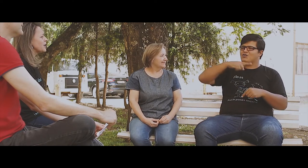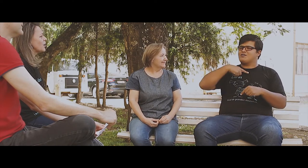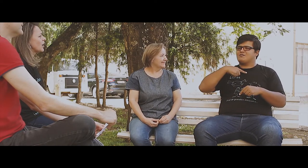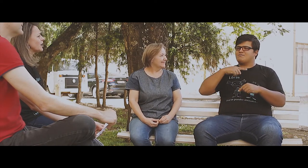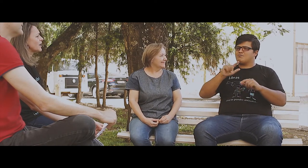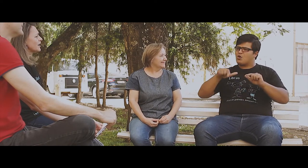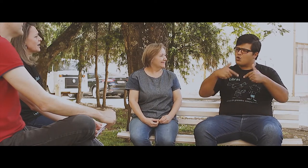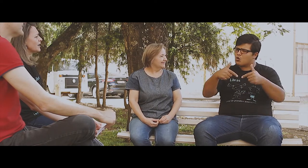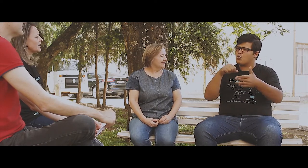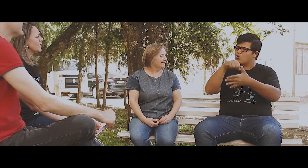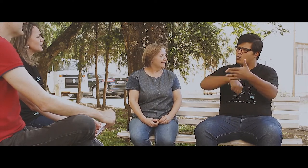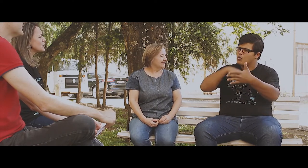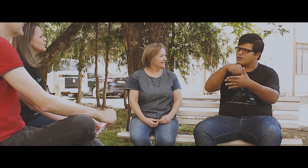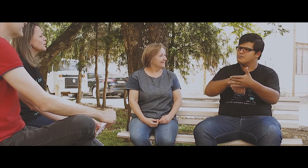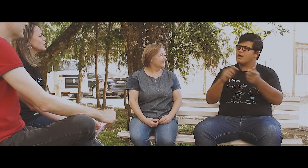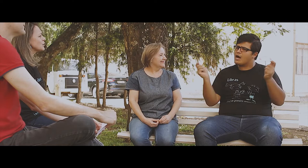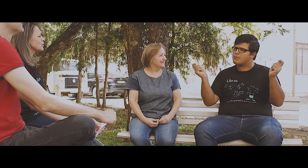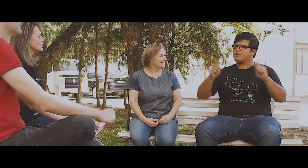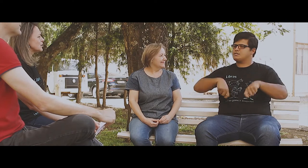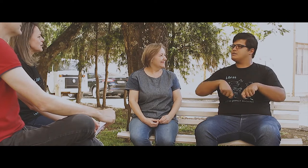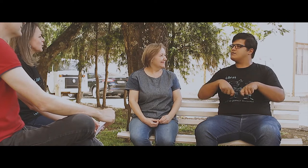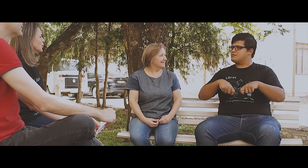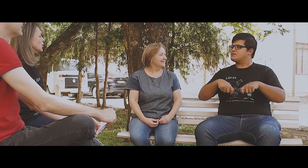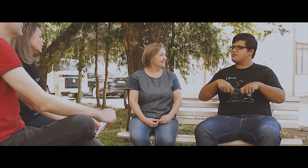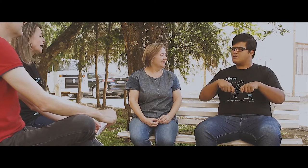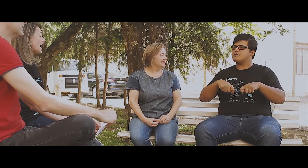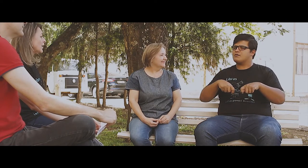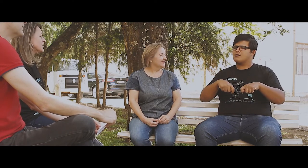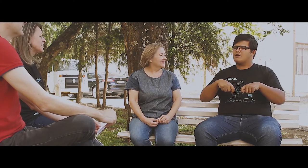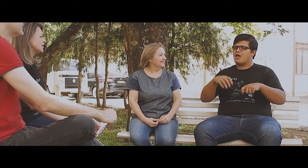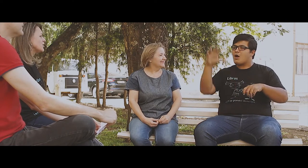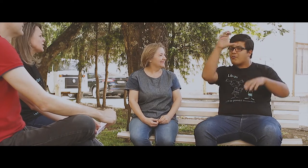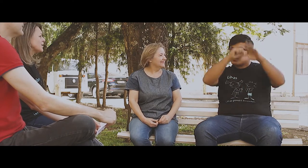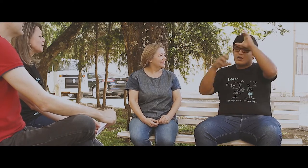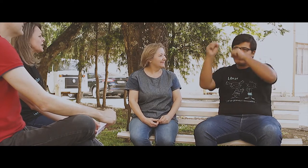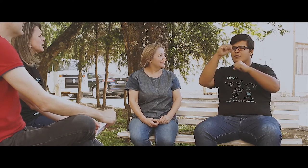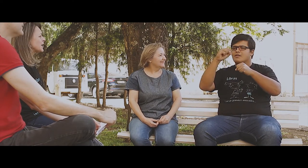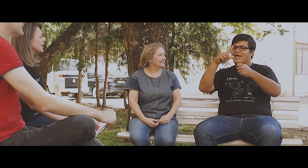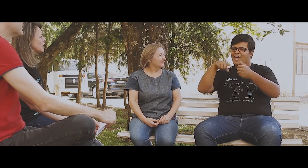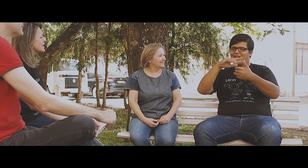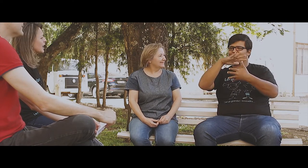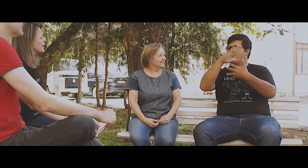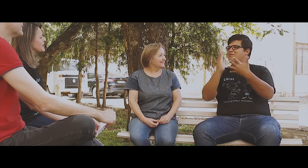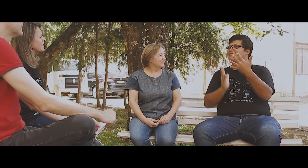melhor os surdos o DA o deficiente auditivo, e perceber a nossa capacidade